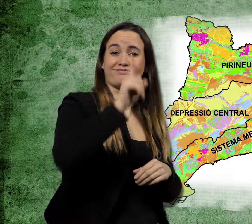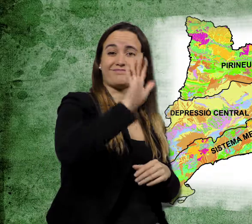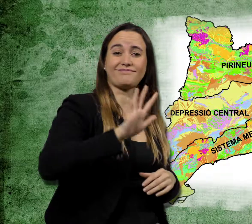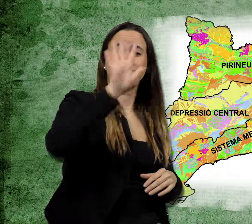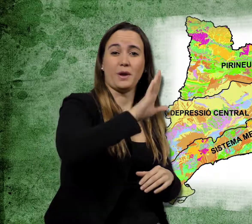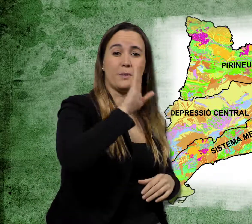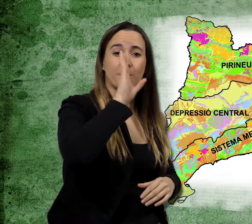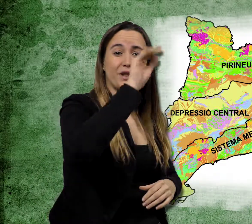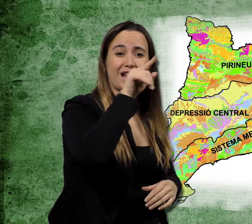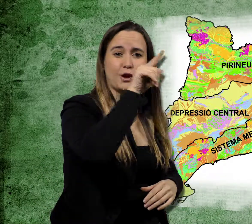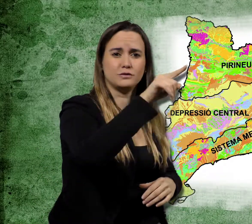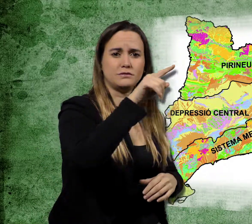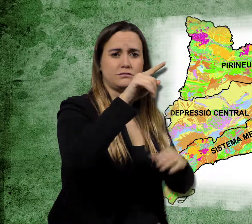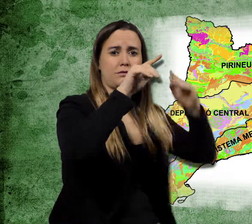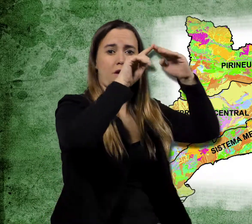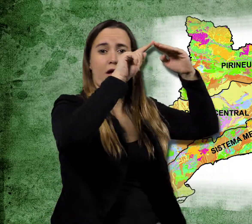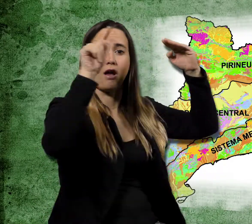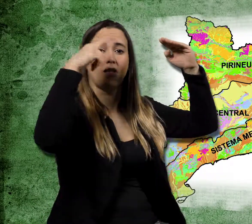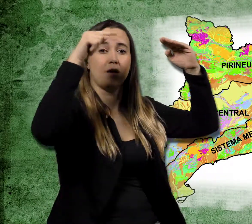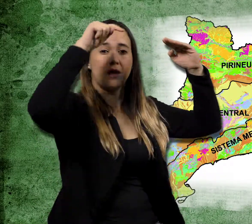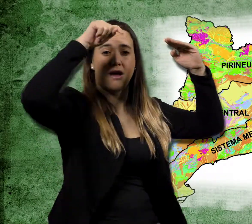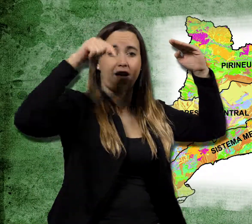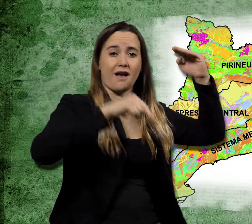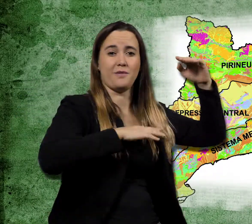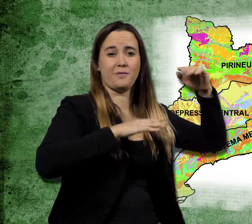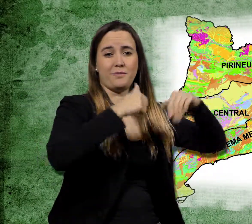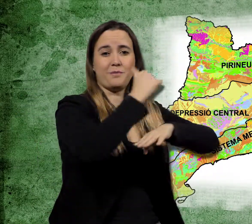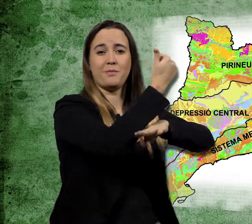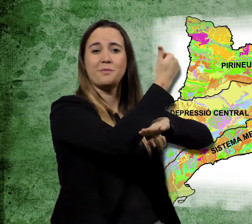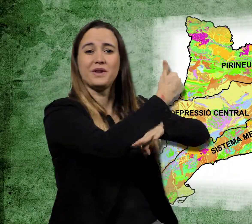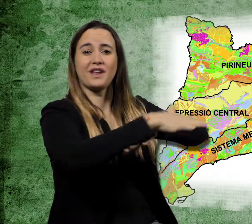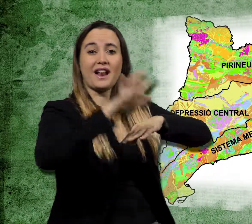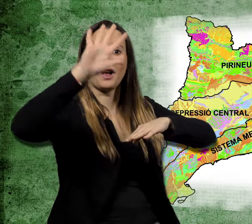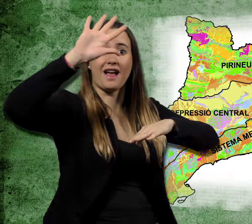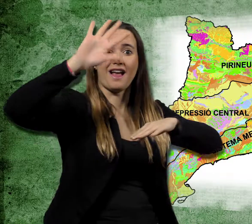Allà on els Pirineus s'enfonsen a la Mediterrània comença la Costa Brava,